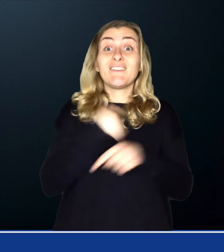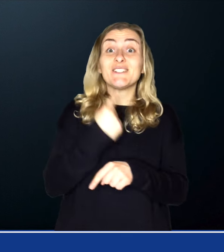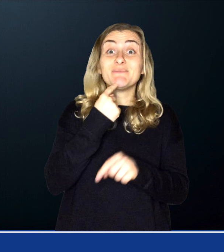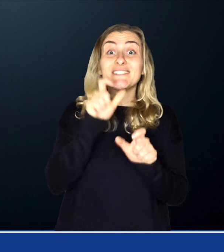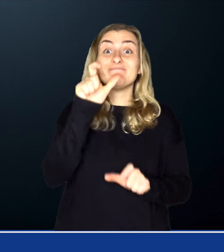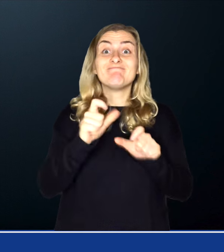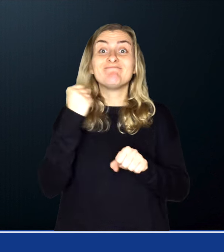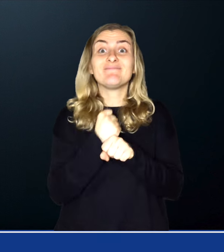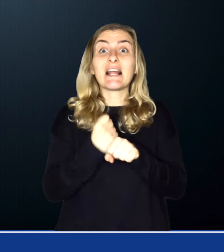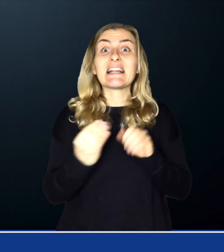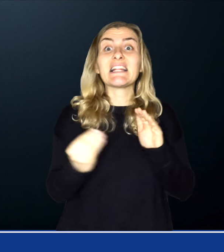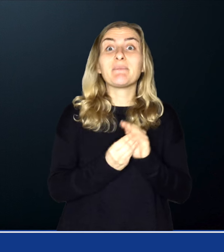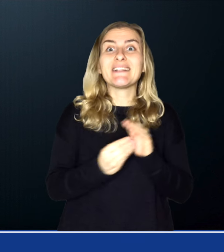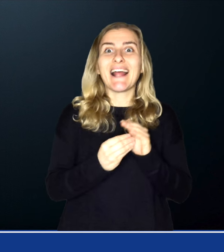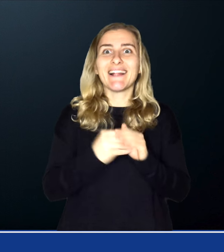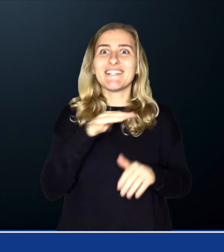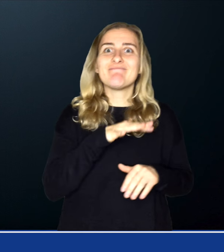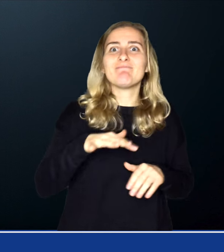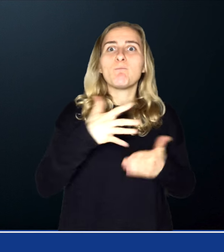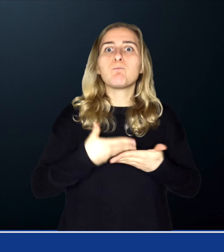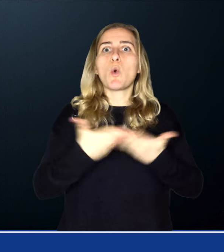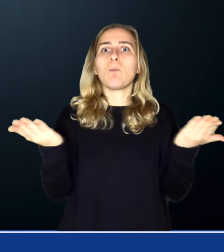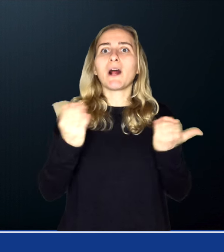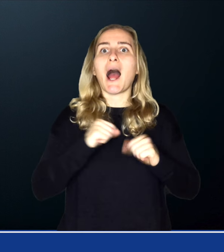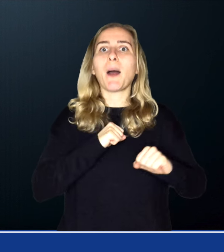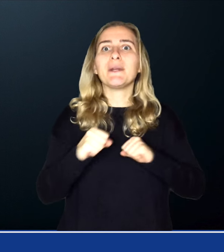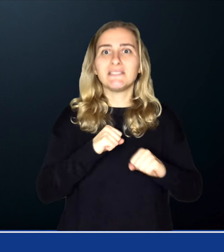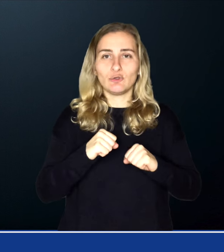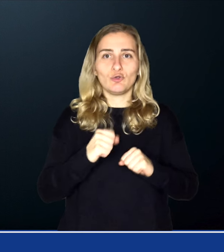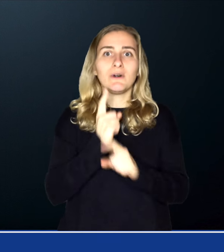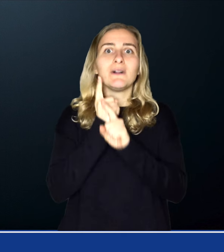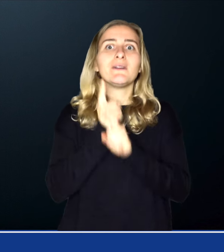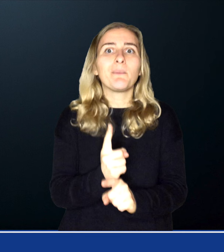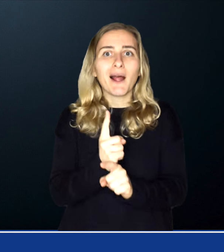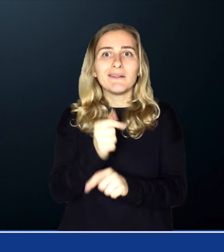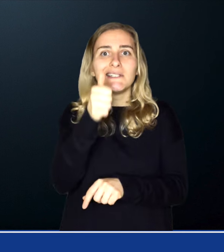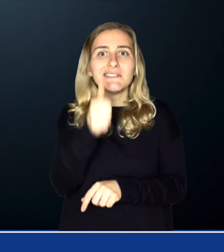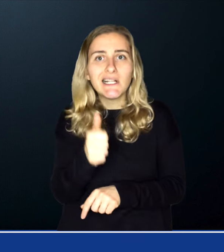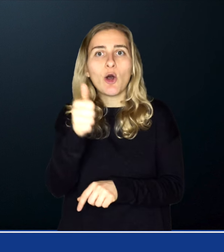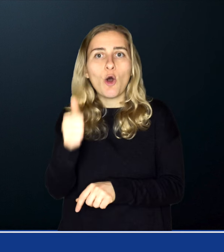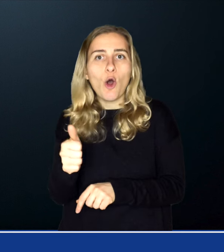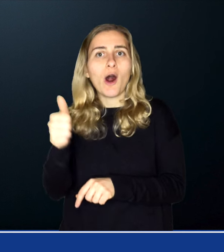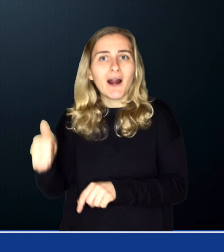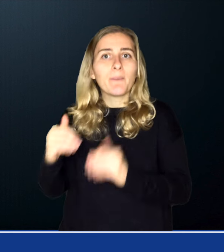Per quanto riguarda invece i lavoratori dipendenti della Pubblica Amministrazione, la richiesta e la concessione del lavoro agile (smart working) deve essere